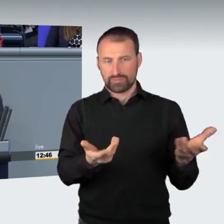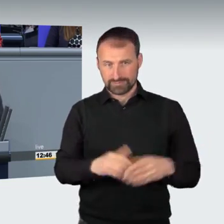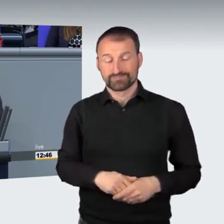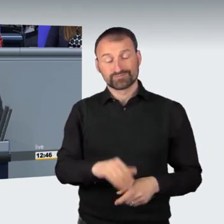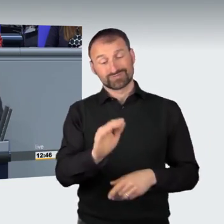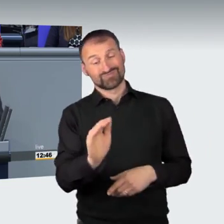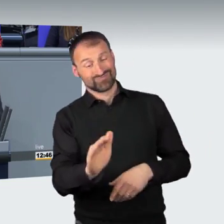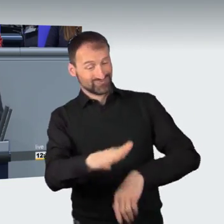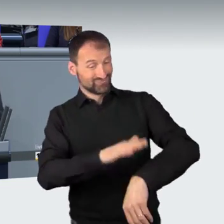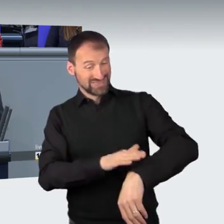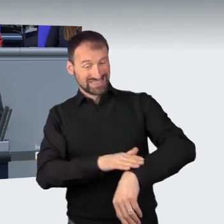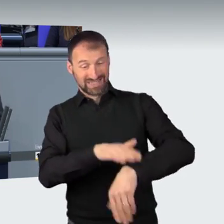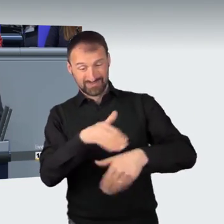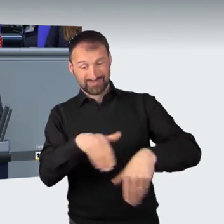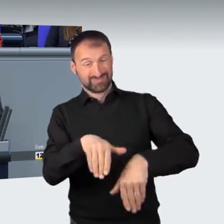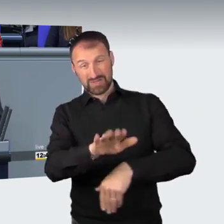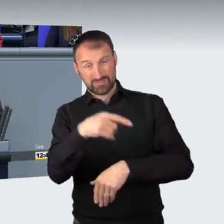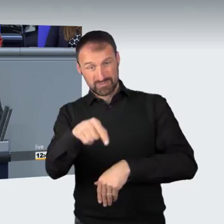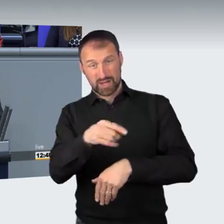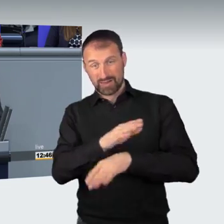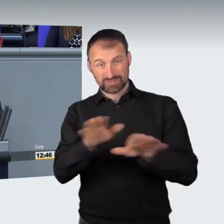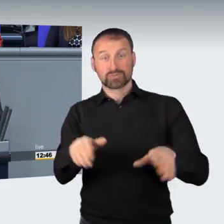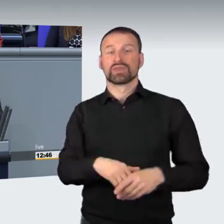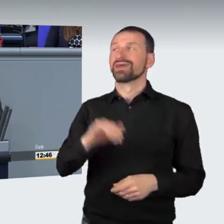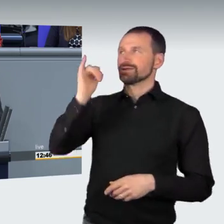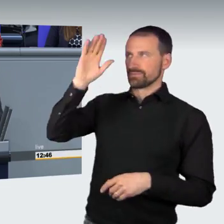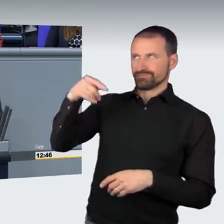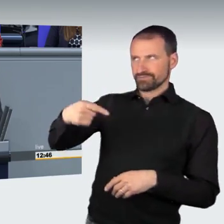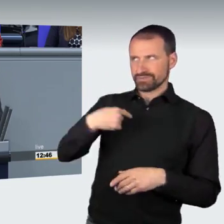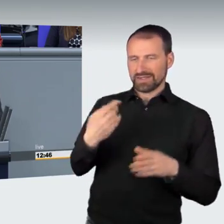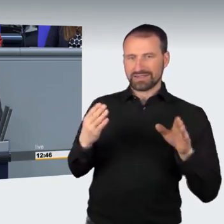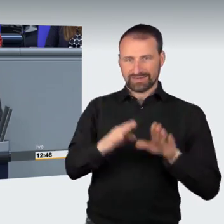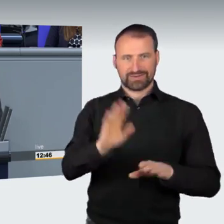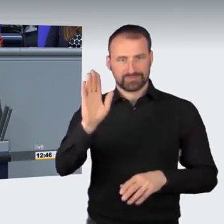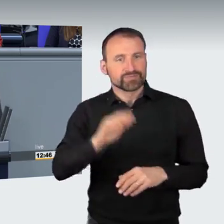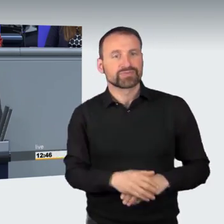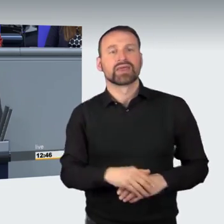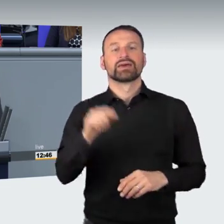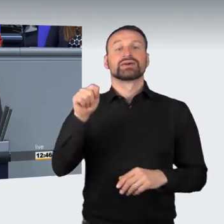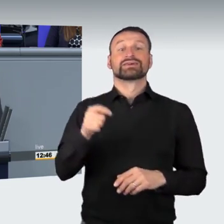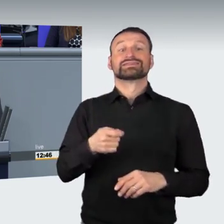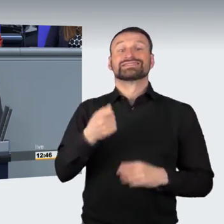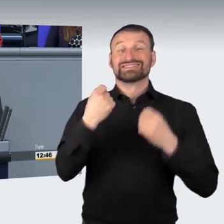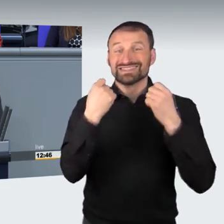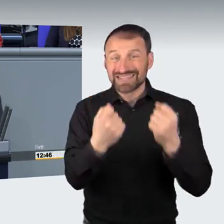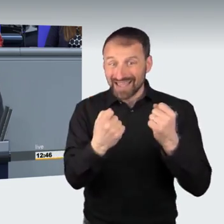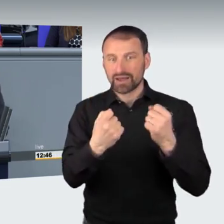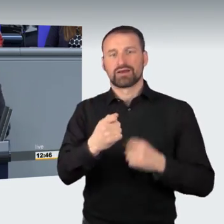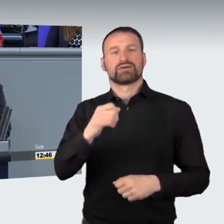statt faires Miteinander, das kann nicht funktionieren. Deshalb werden wir Ihren Initiativen auch nicht folgen. Herzlichen Dank.